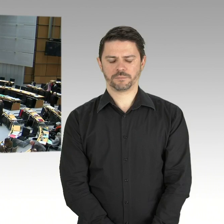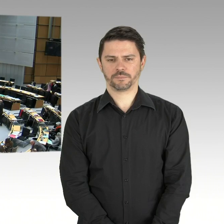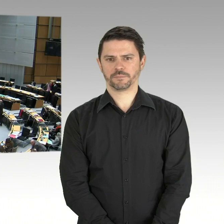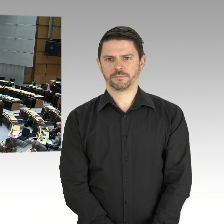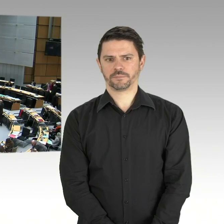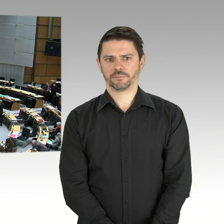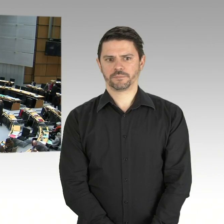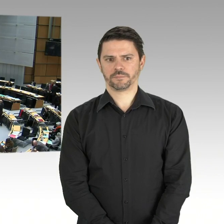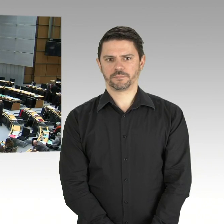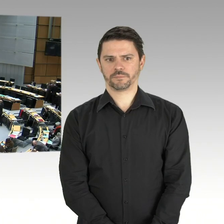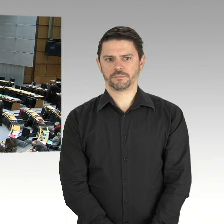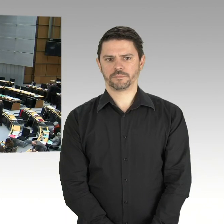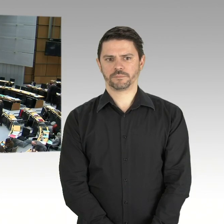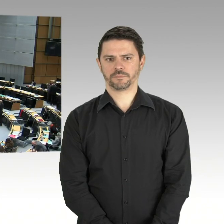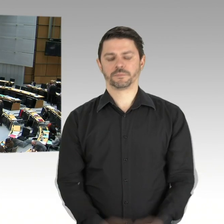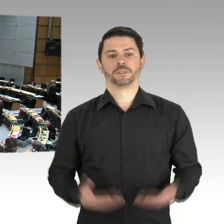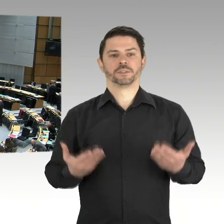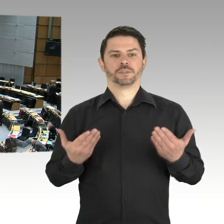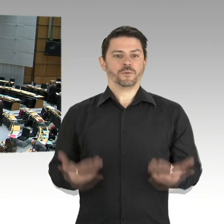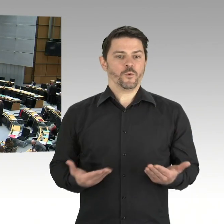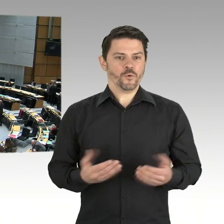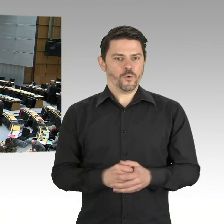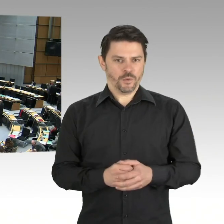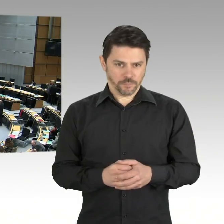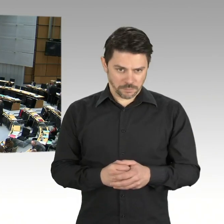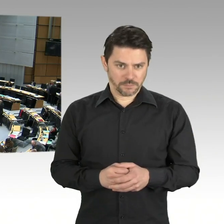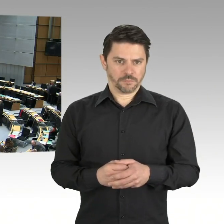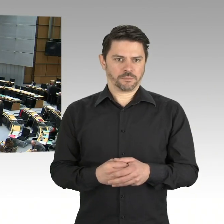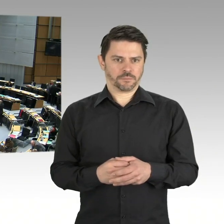So, ich eröffne also die Abstimmung über die Gesetzesvorlage